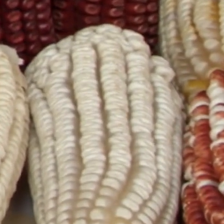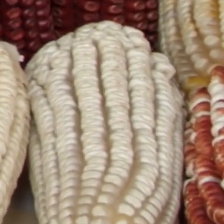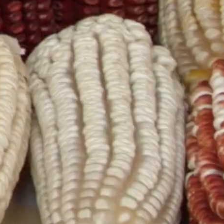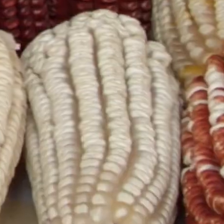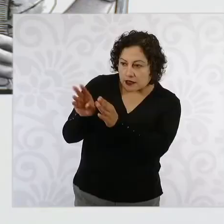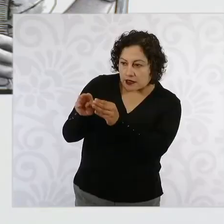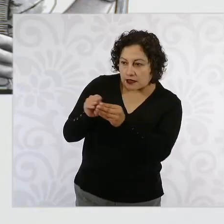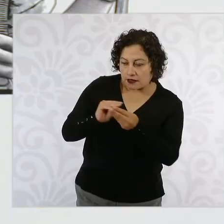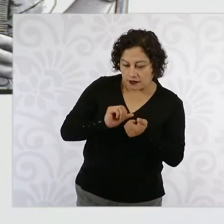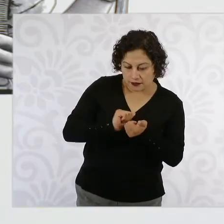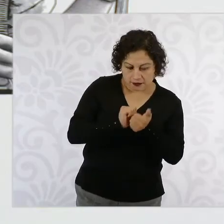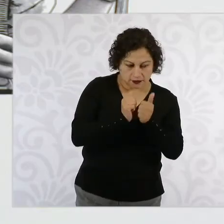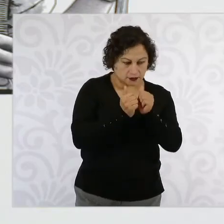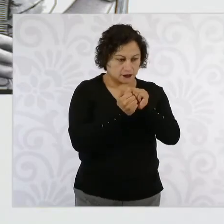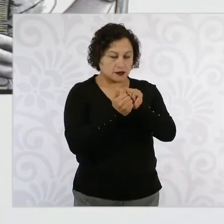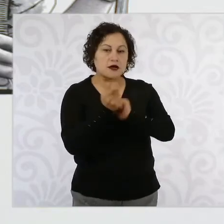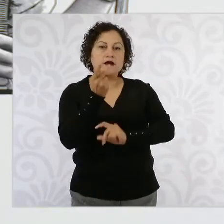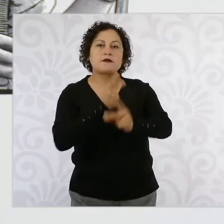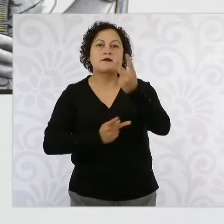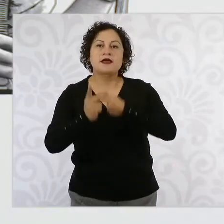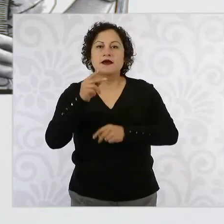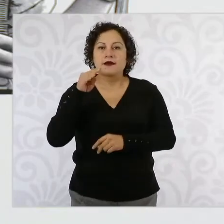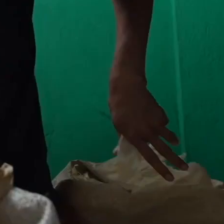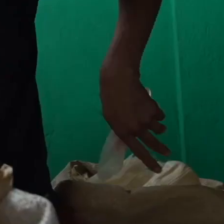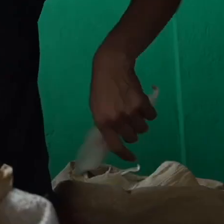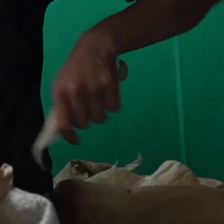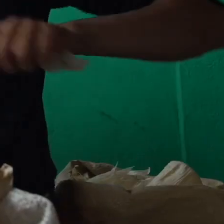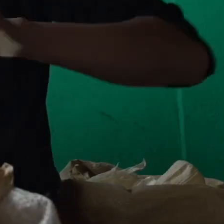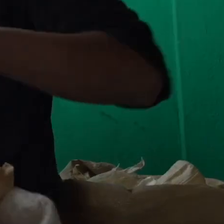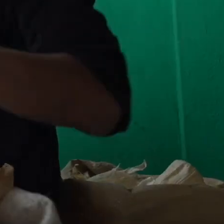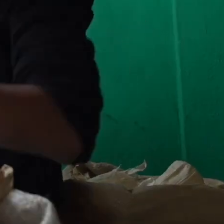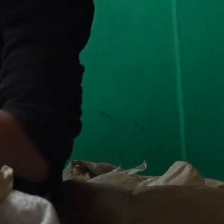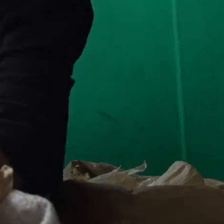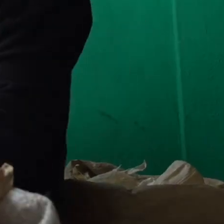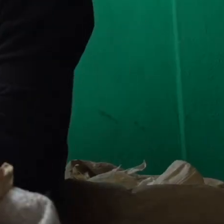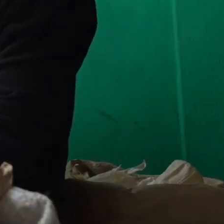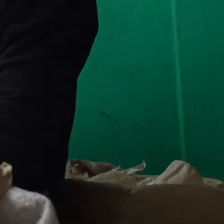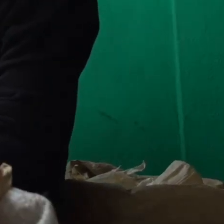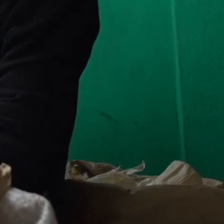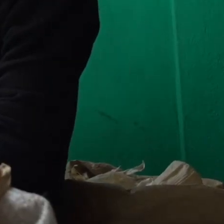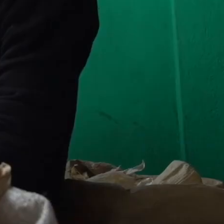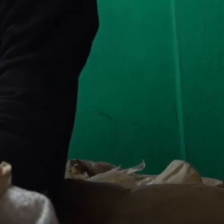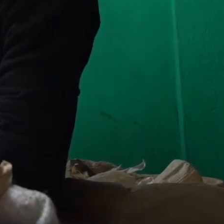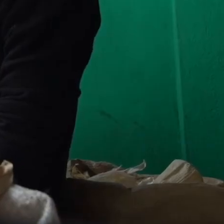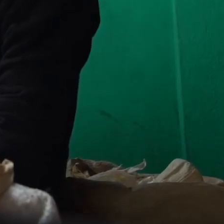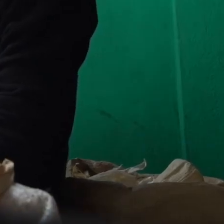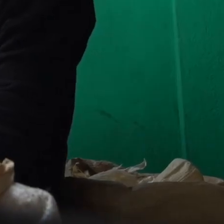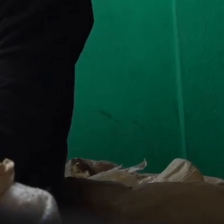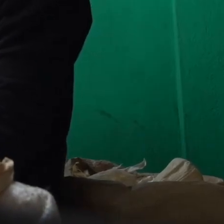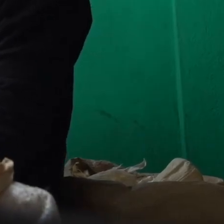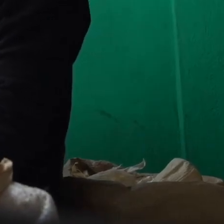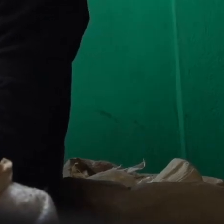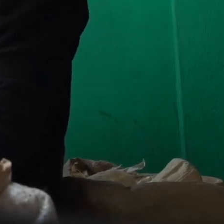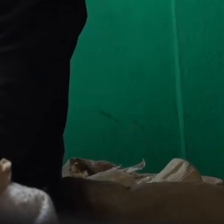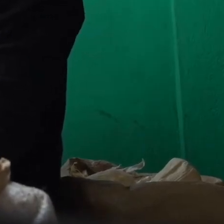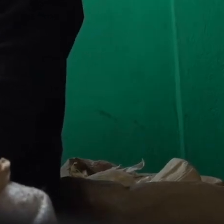maravillosa del Maíz que tiene muchísimas variedades eh el maíz azul el maíz bueno